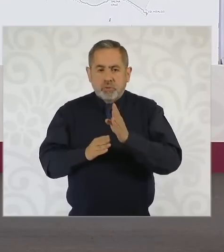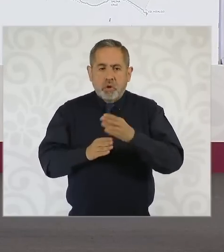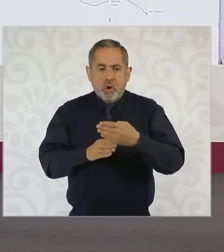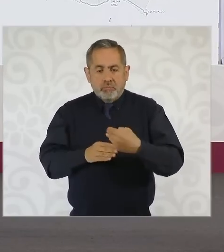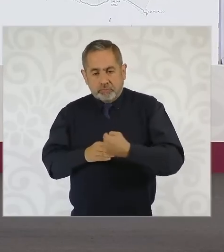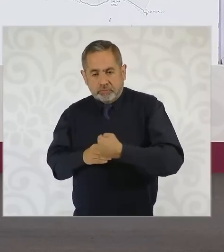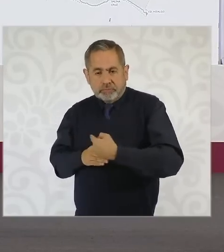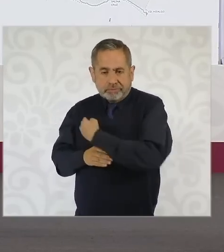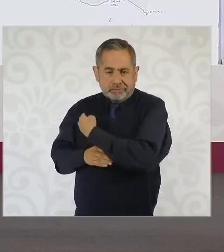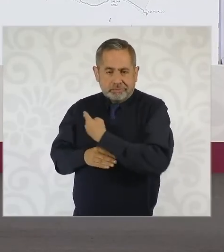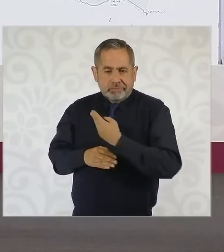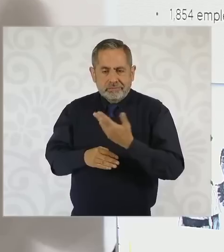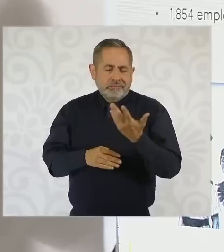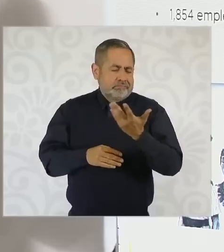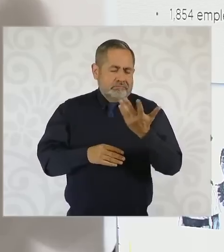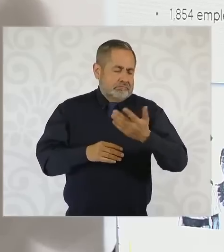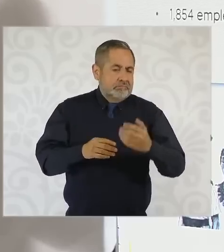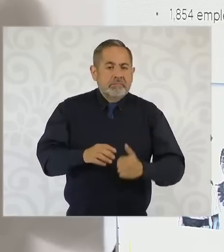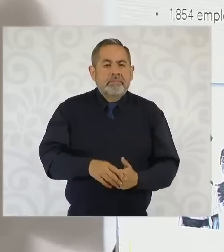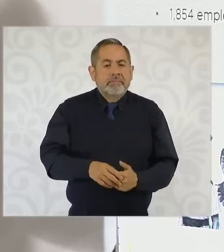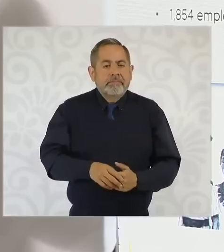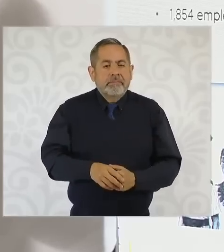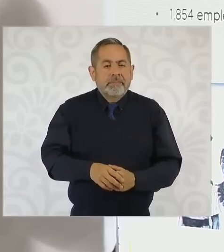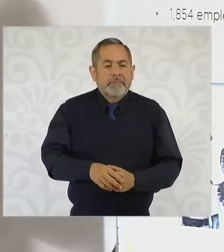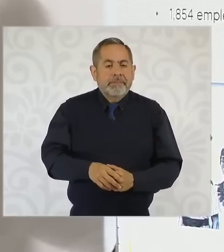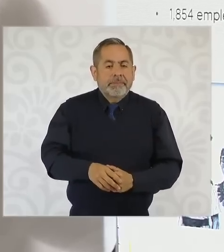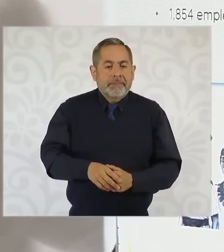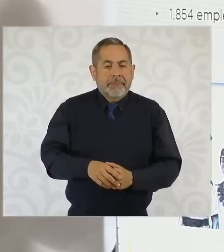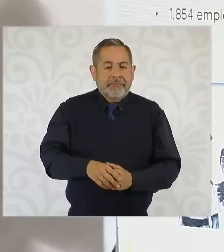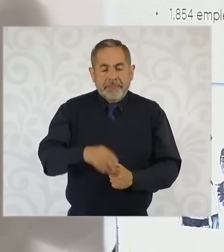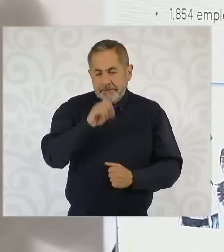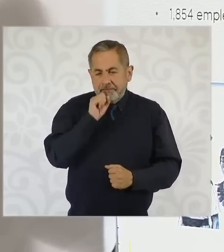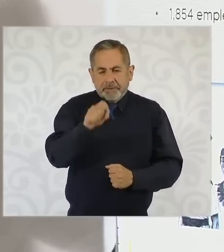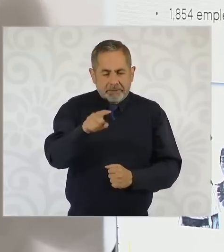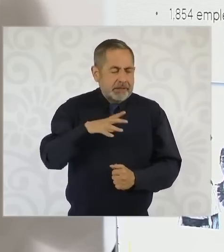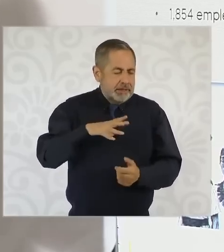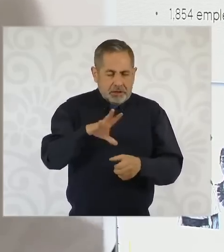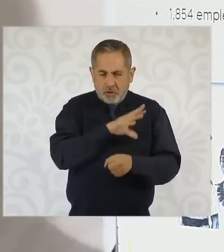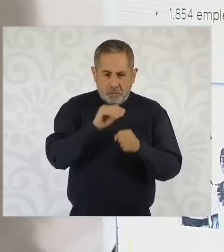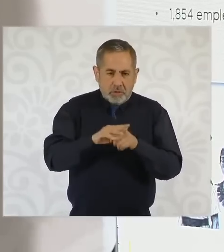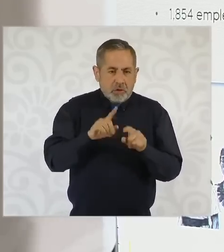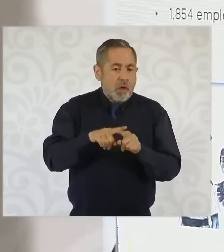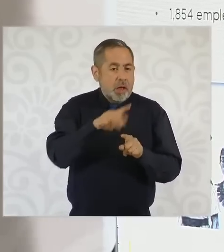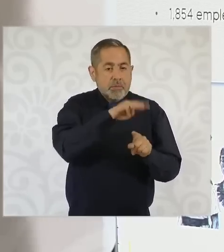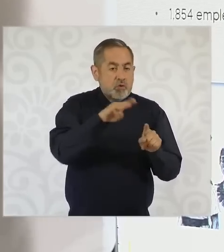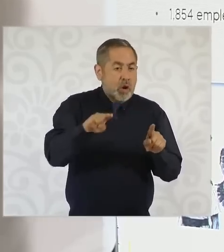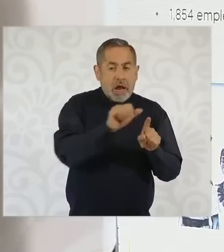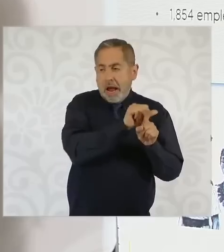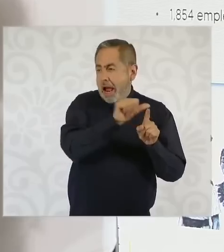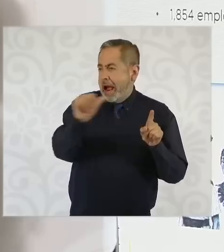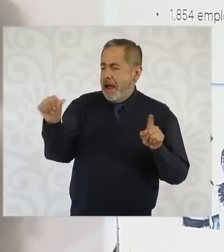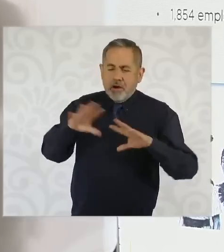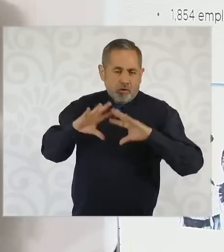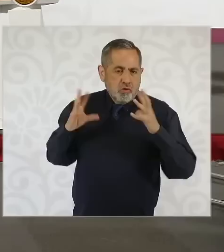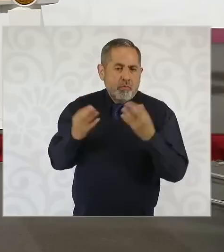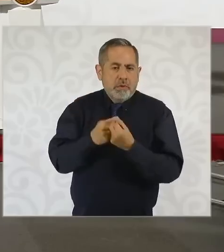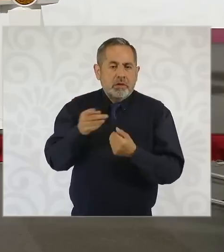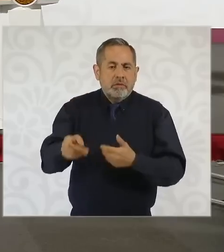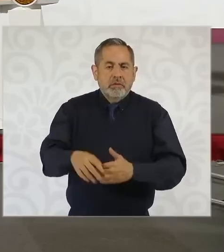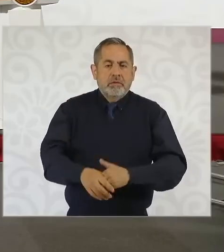obviamente toda la parte que ya ti tiene este eje troncal desde Michoacán desde Morelia desde